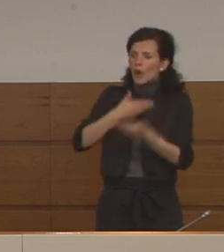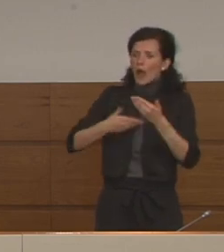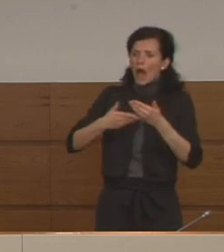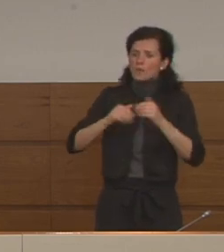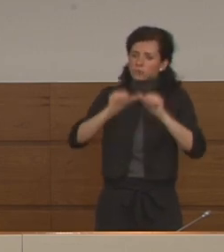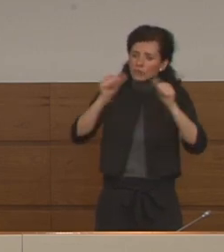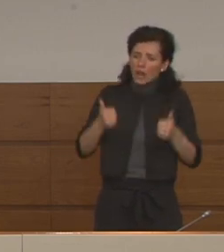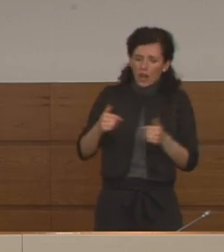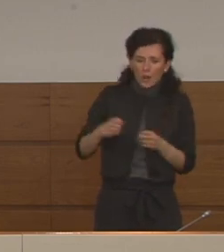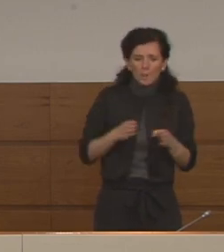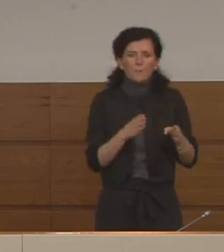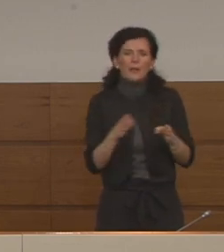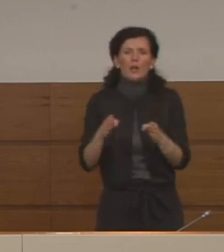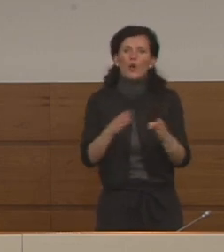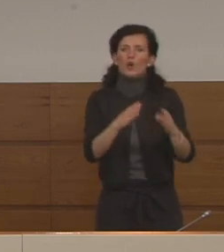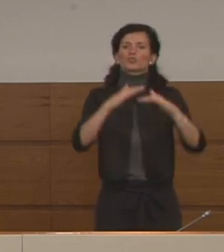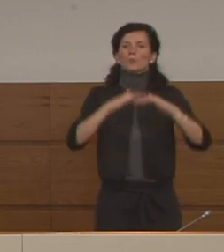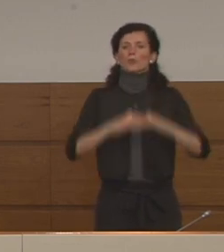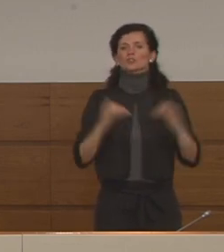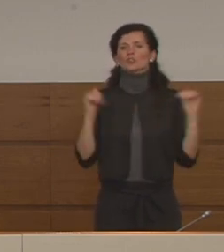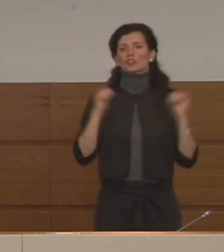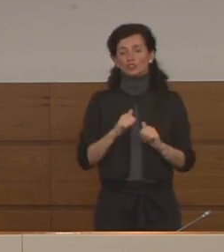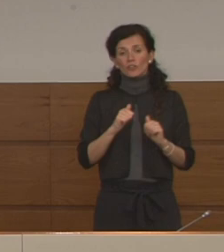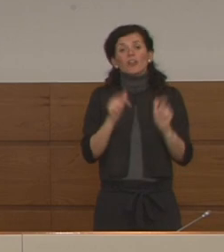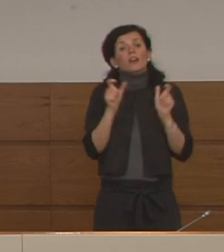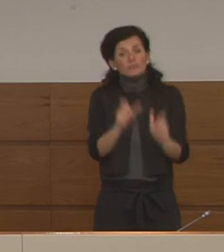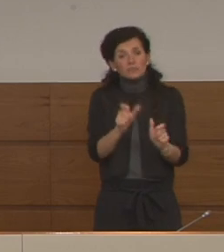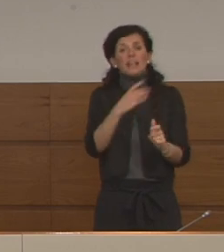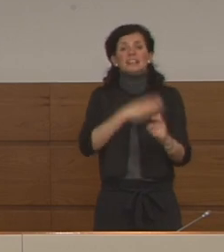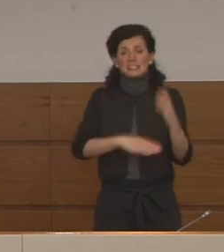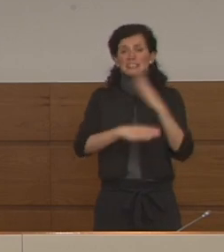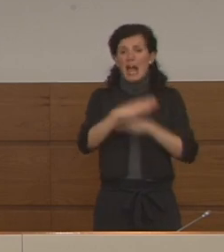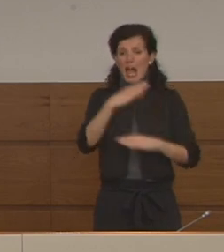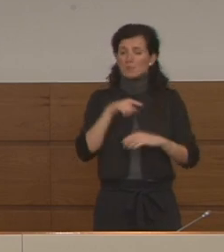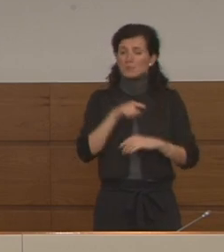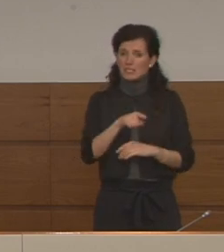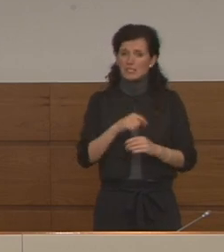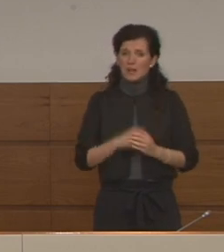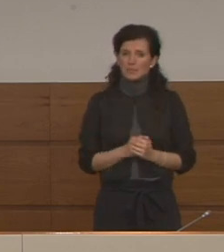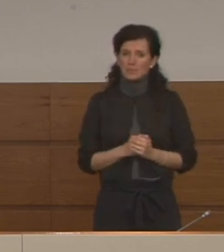di protezione civile sul tema della disabilità. Le nostre organizzazioni di